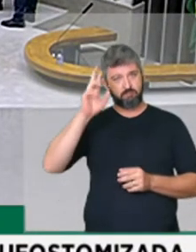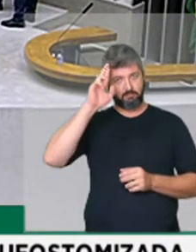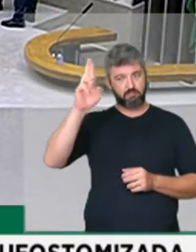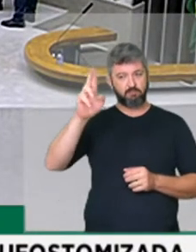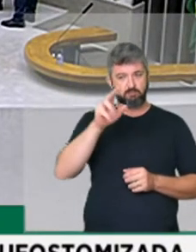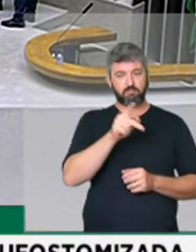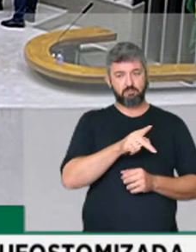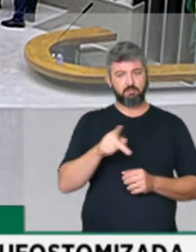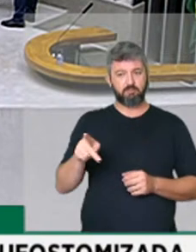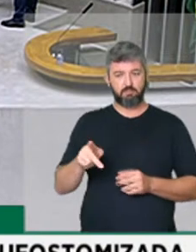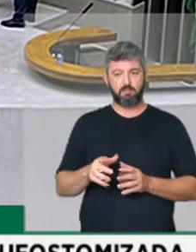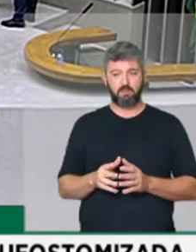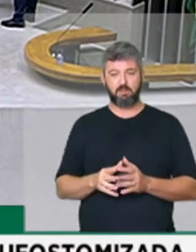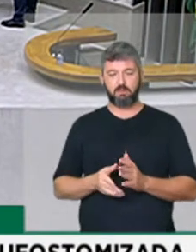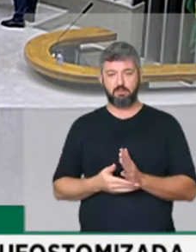TICA, QUE É UMA TEMÁTICA QUE PRECISA SER VISTA, PRECISA SER